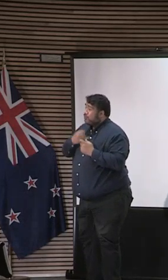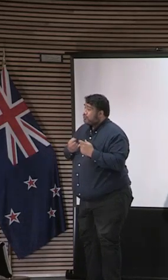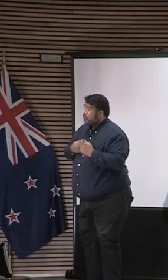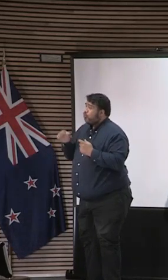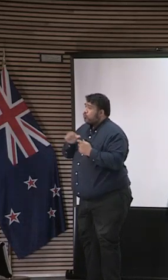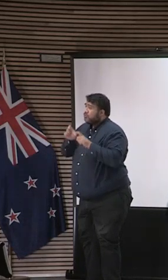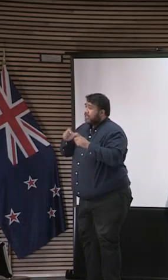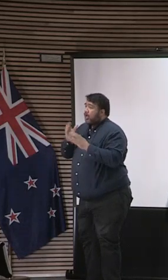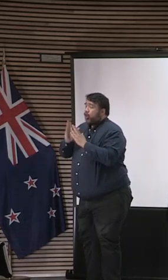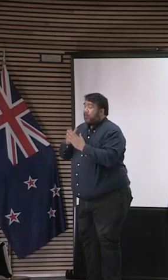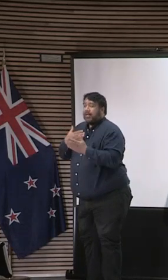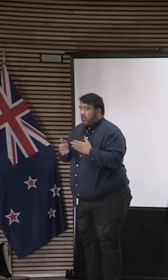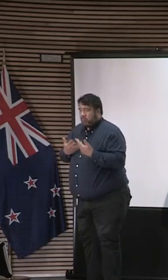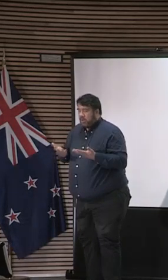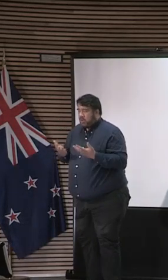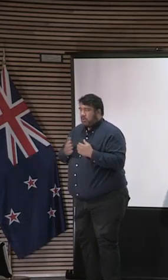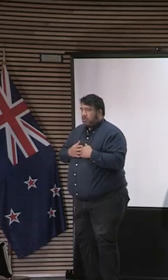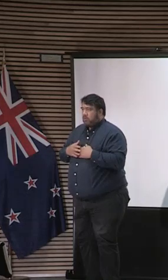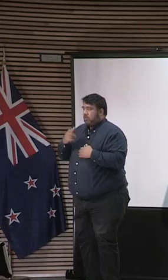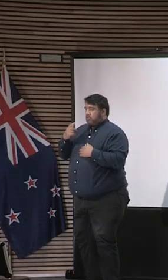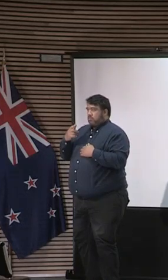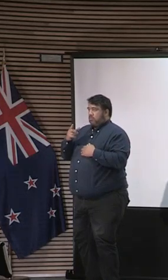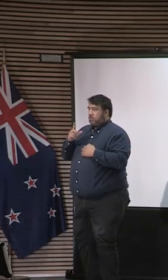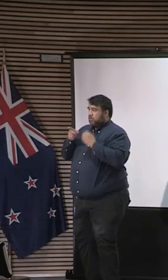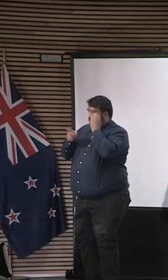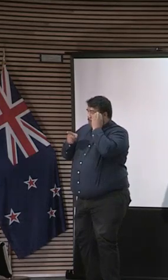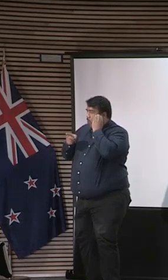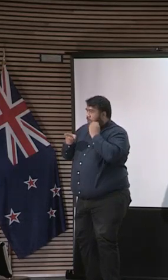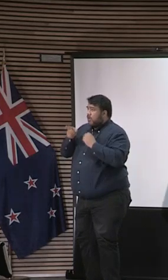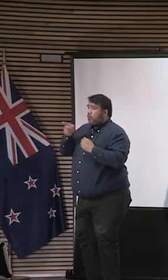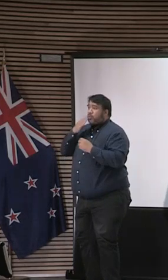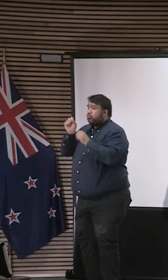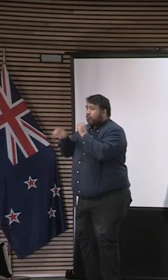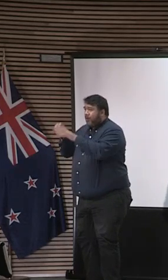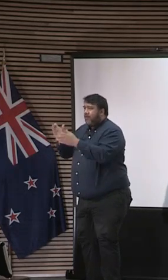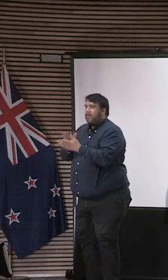i te mea motuhake. Kaore e